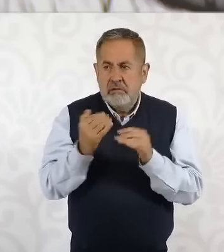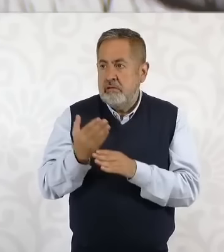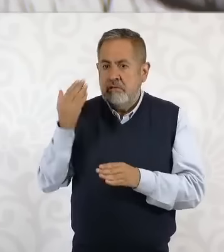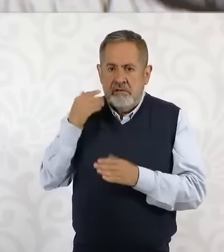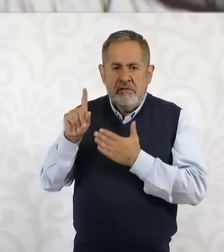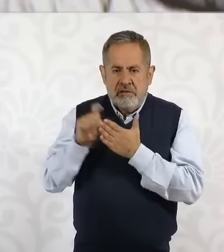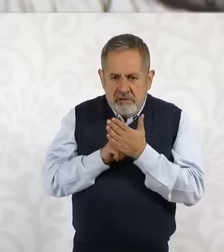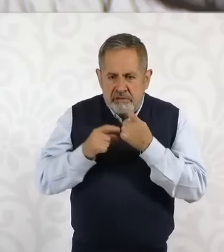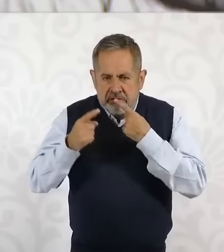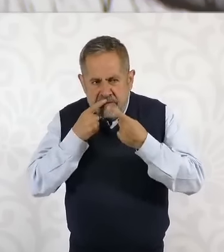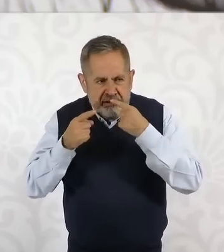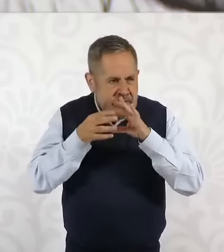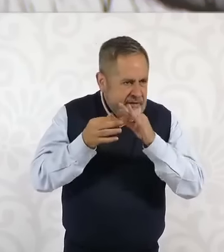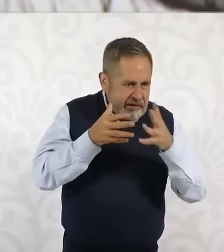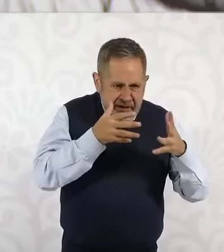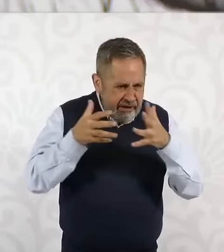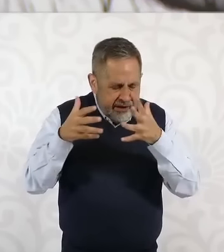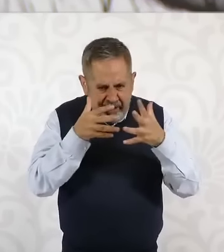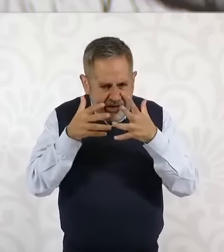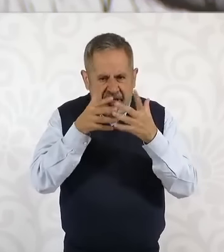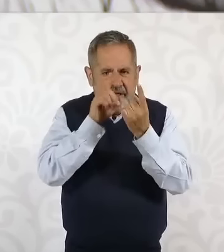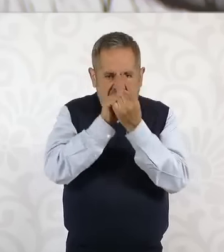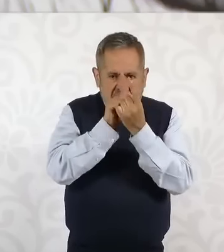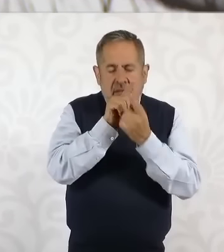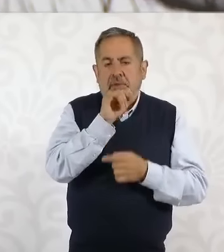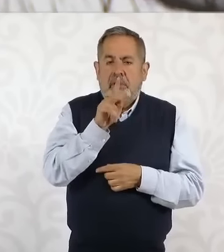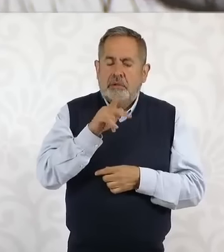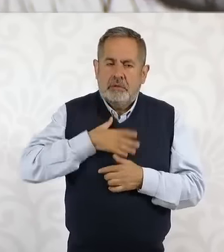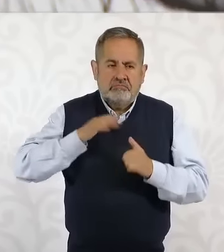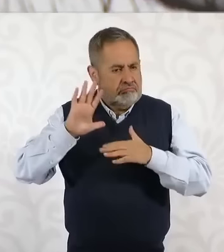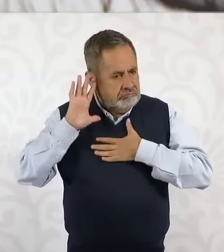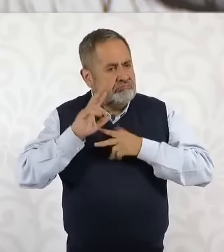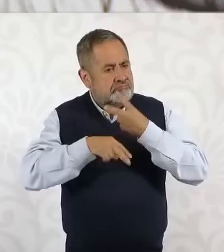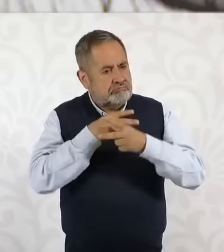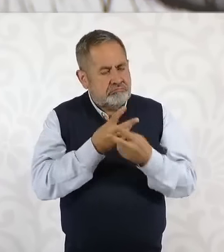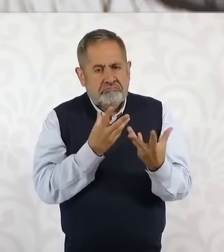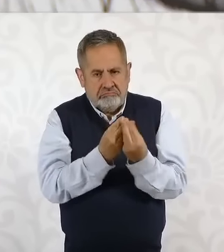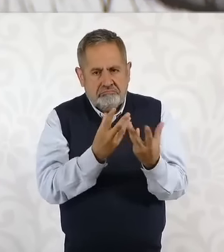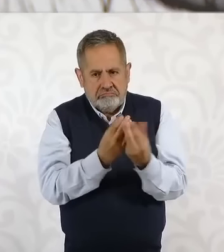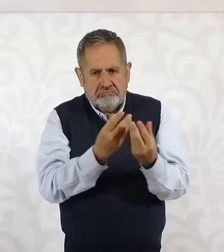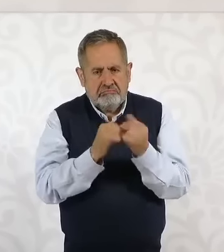que hubiera más resultados, pero me comprometí a seguir eh reuniéndome con ellos. Entonces,